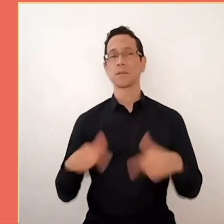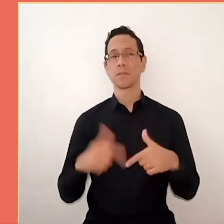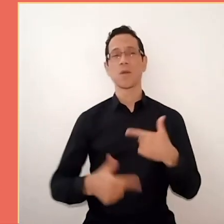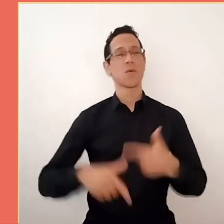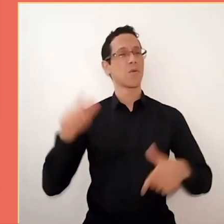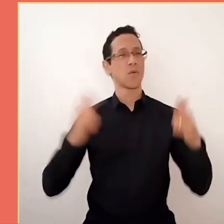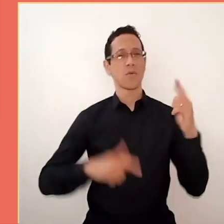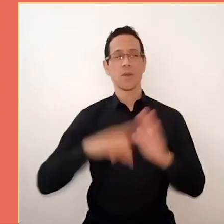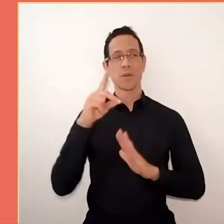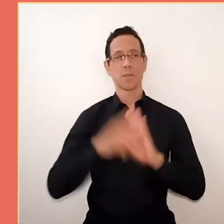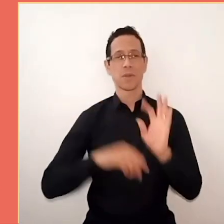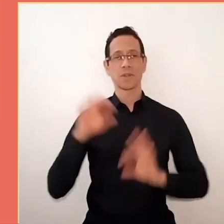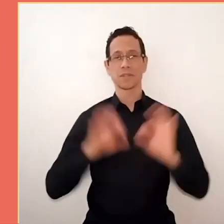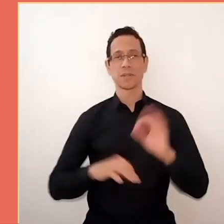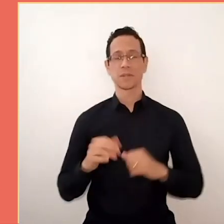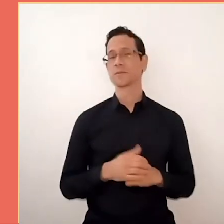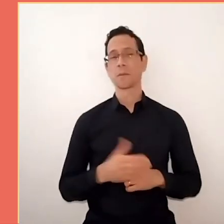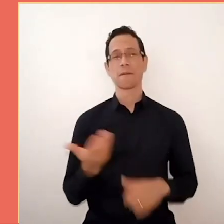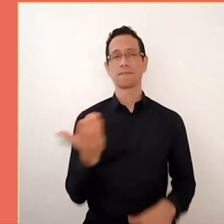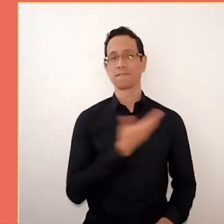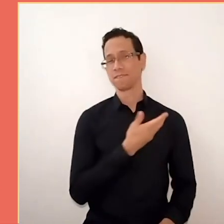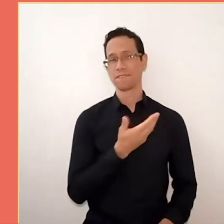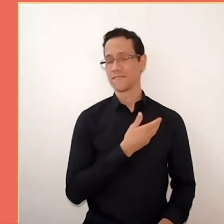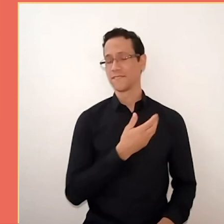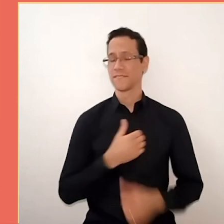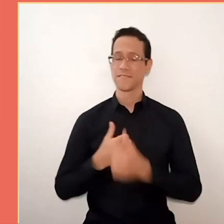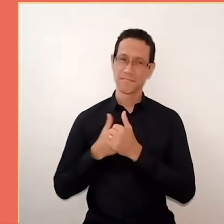Acho que é isso, e foi a nossa companheira, presente, maravilhosa,